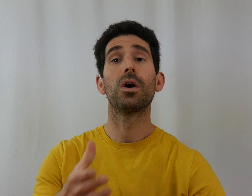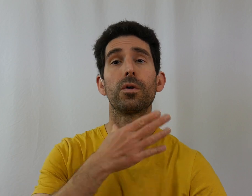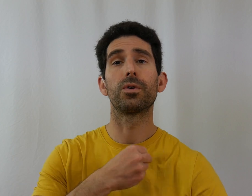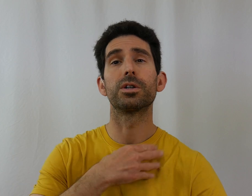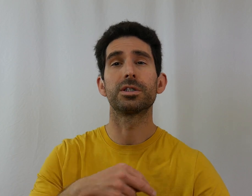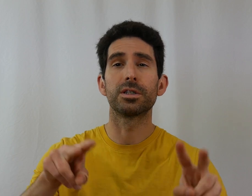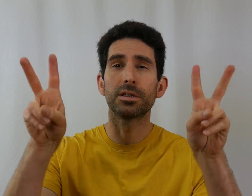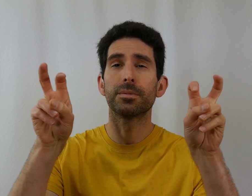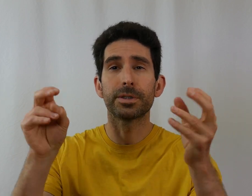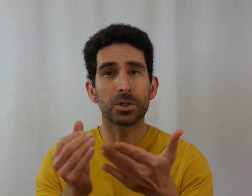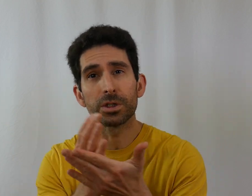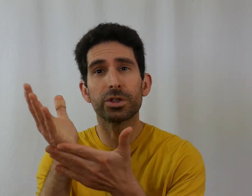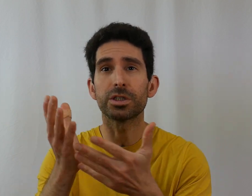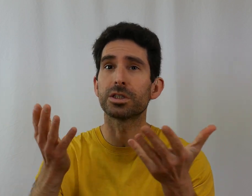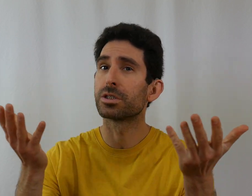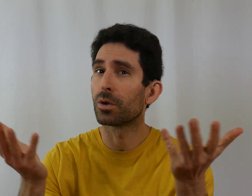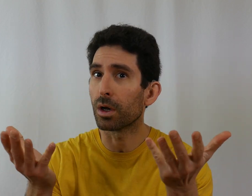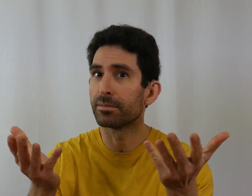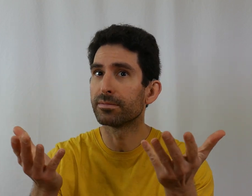Que veut dire cette expression ?